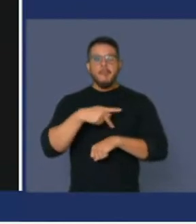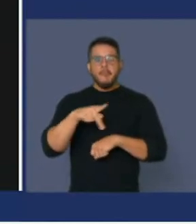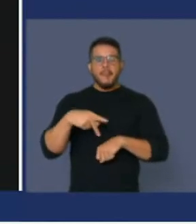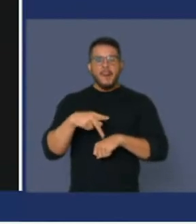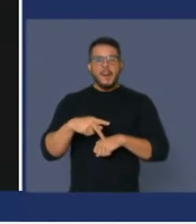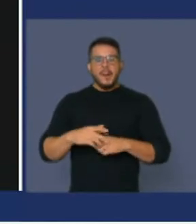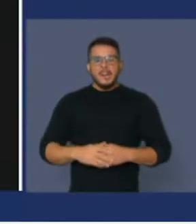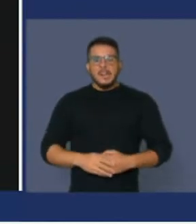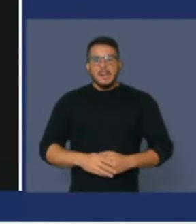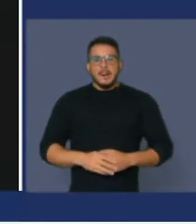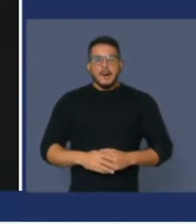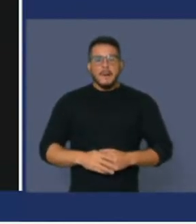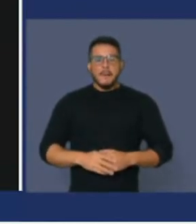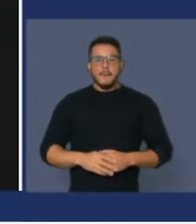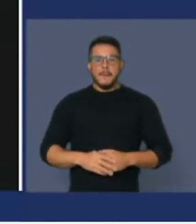BUROCRACIAS, FAZENDO O PAÍS ANDAR MAIS UMA VEZ CUMPRE A